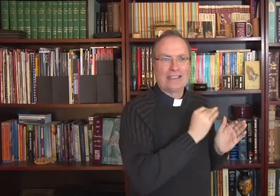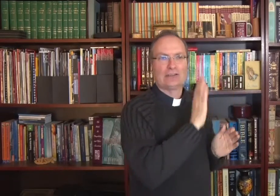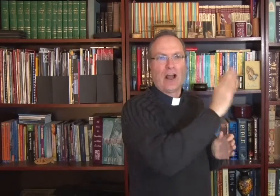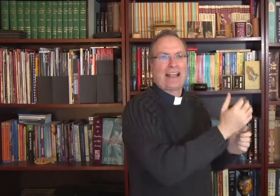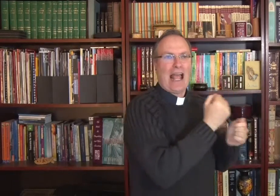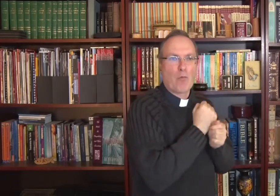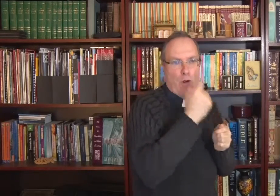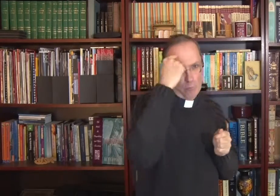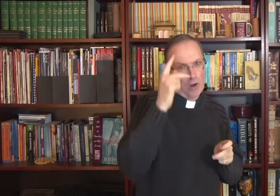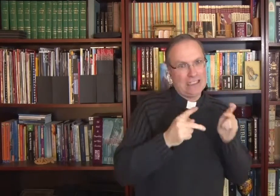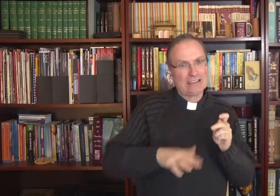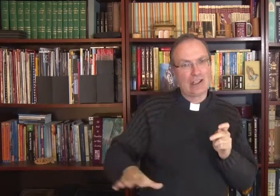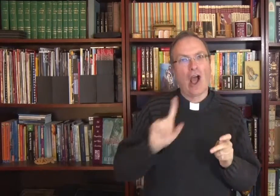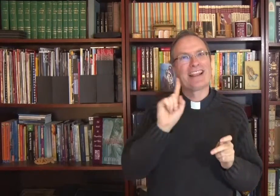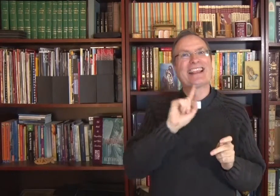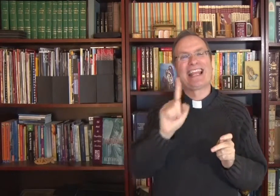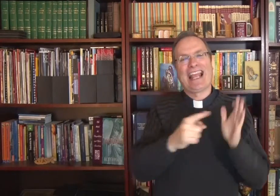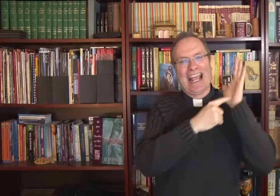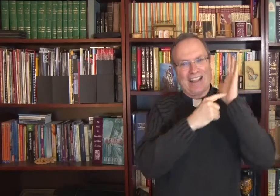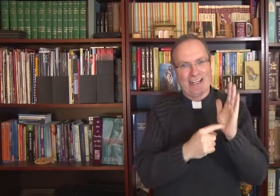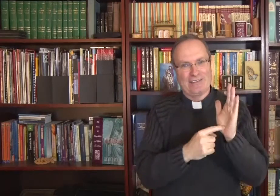et son amour pour les gens ont été révélés,